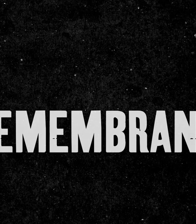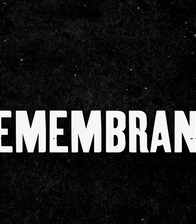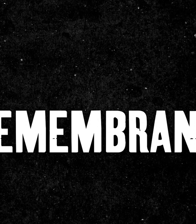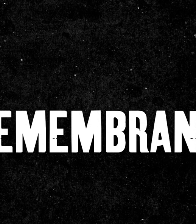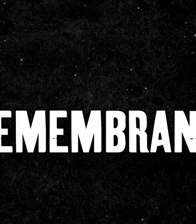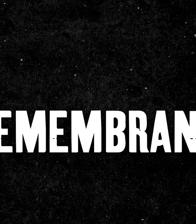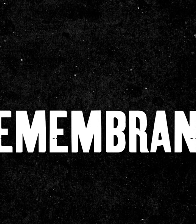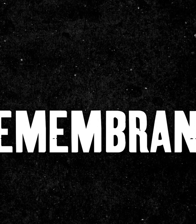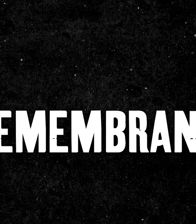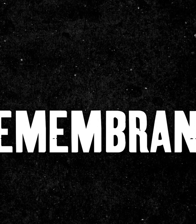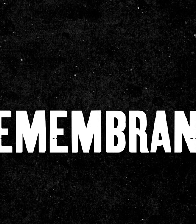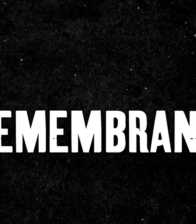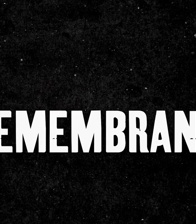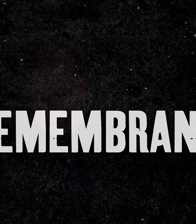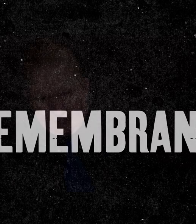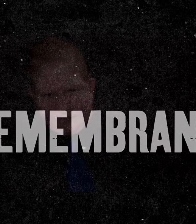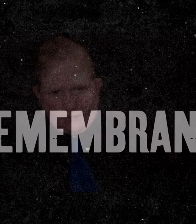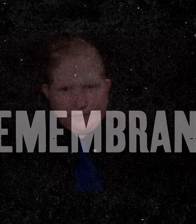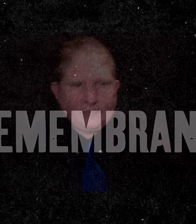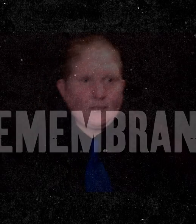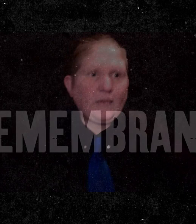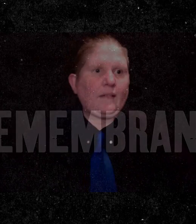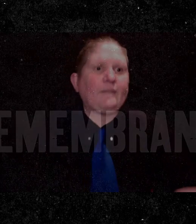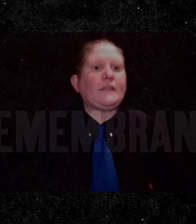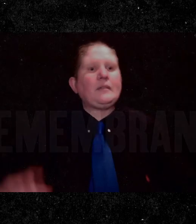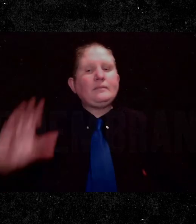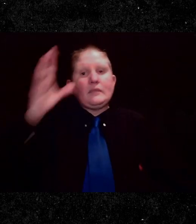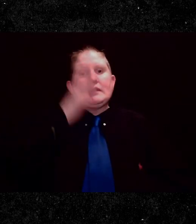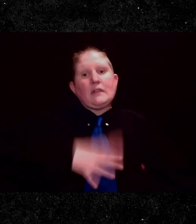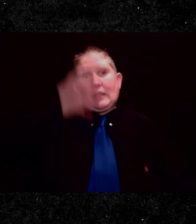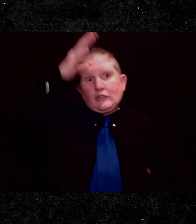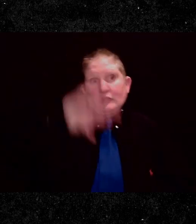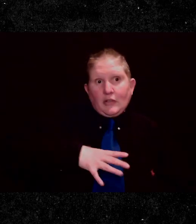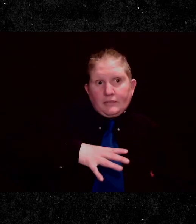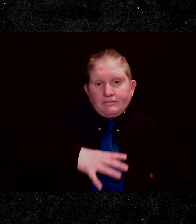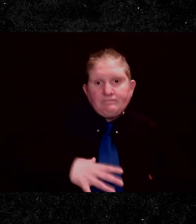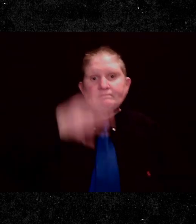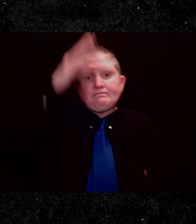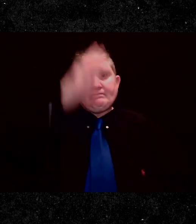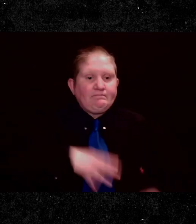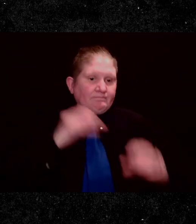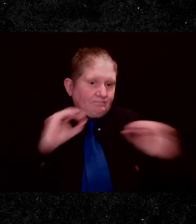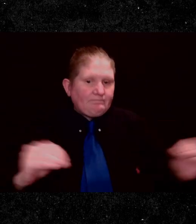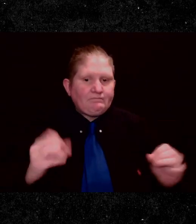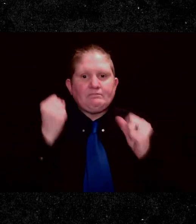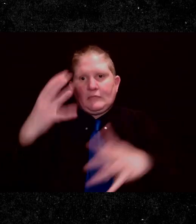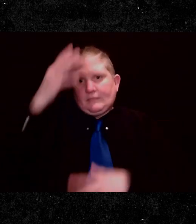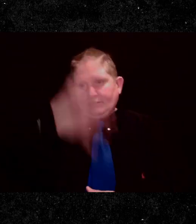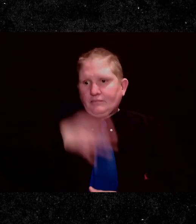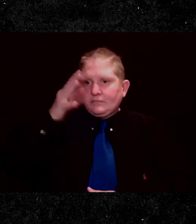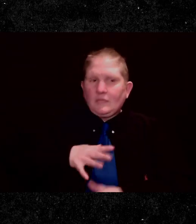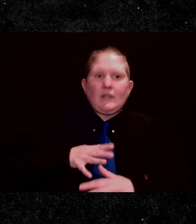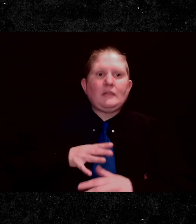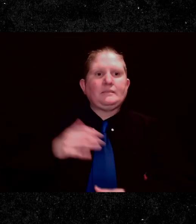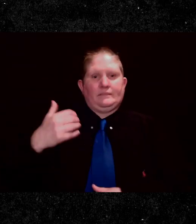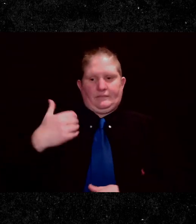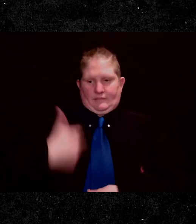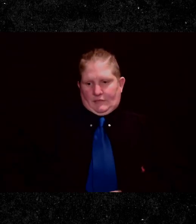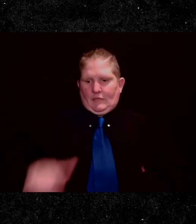En Recuerdo Damas y caballeros, los multigénero sin género y más allá, soy Xerxes Lucius.